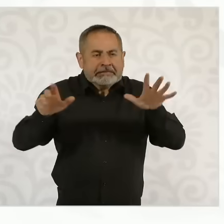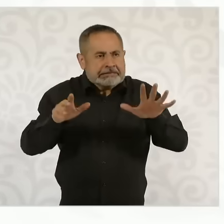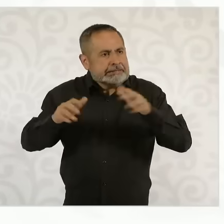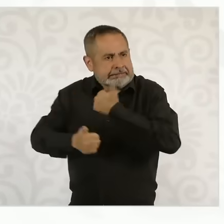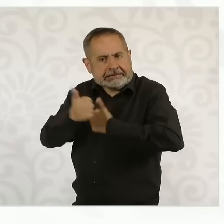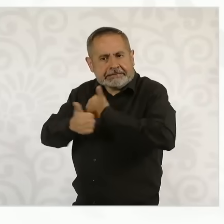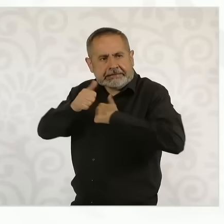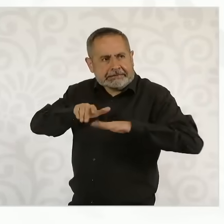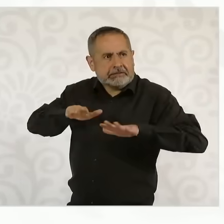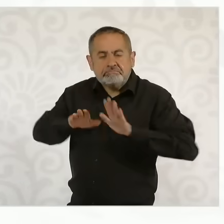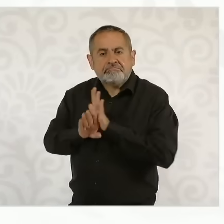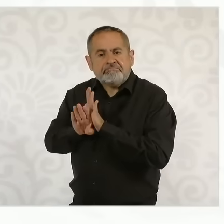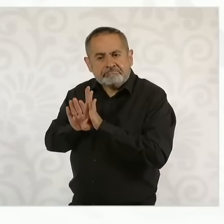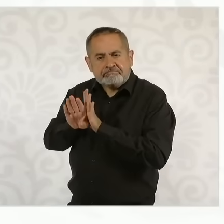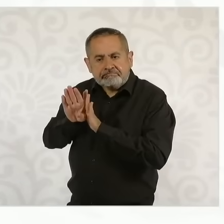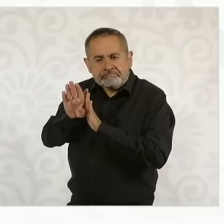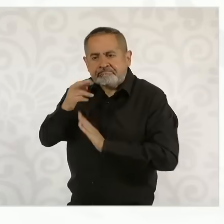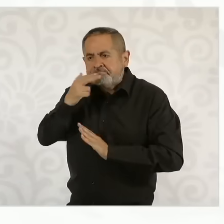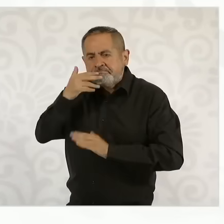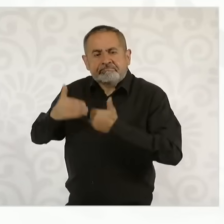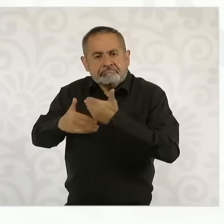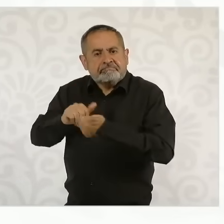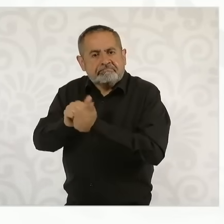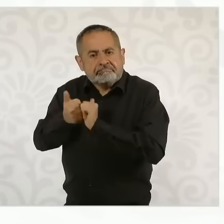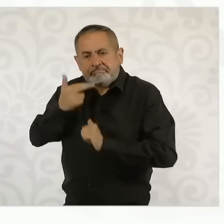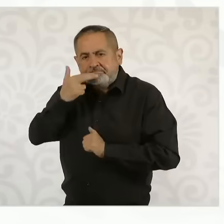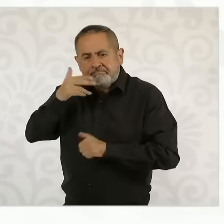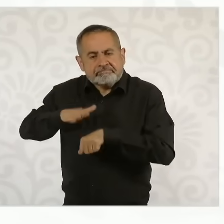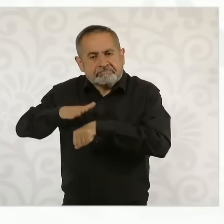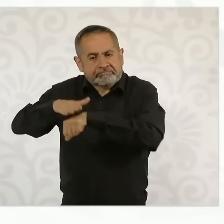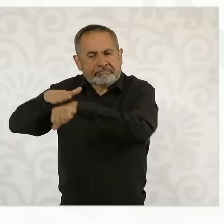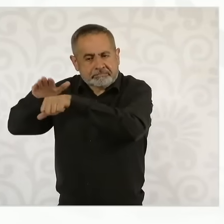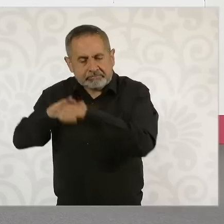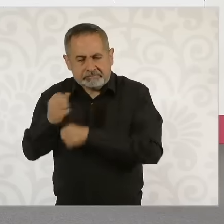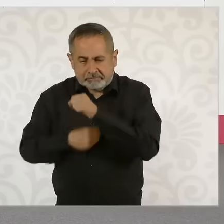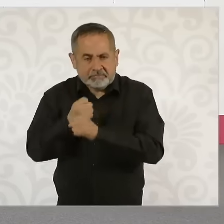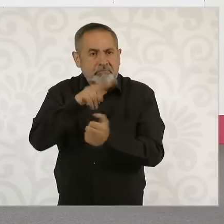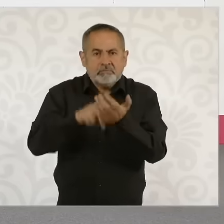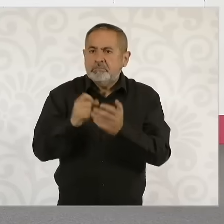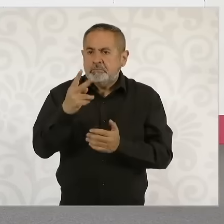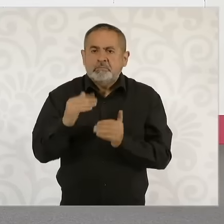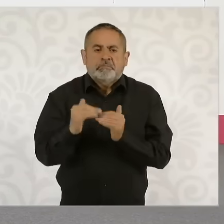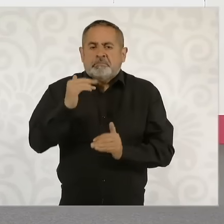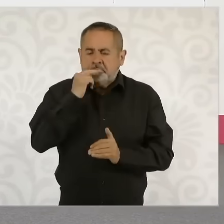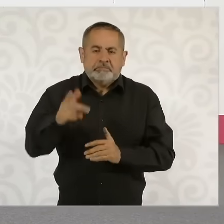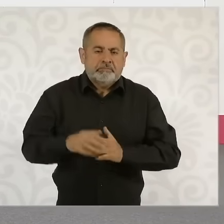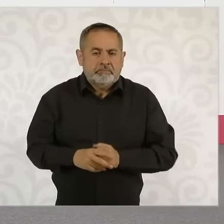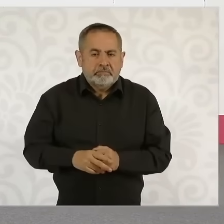incremento de superar parte del primer semestre del 2024. Respecto al factor de ocupación,